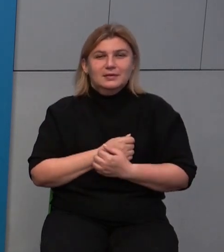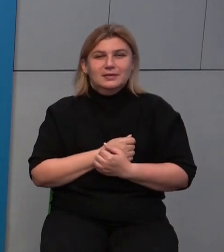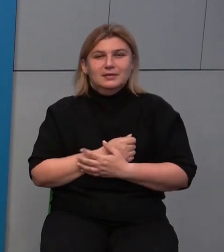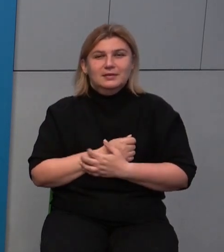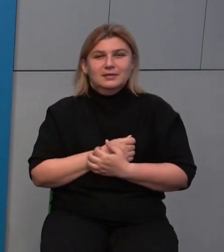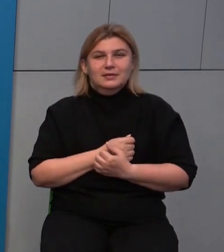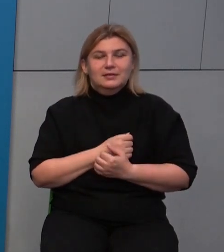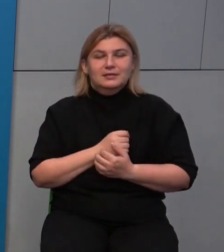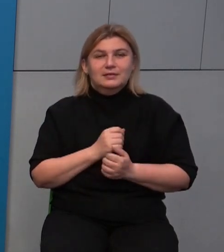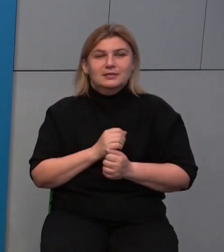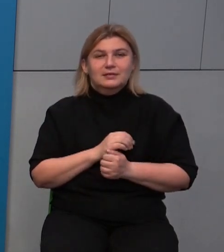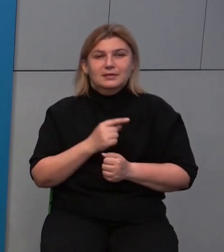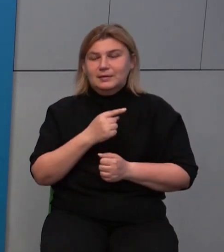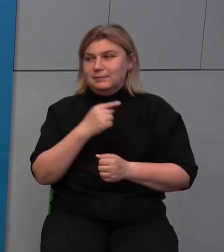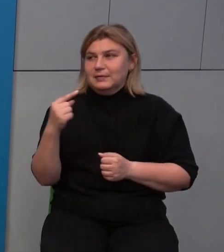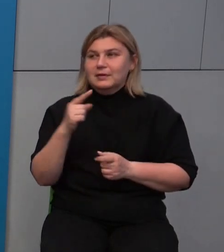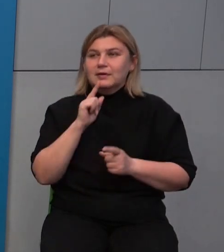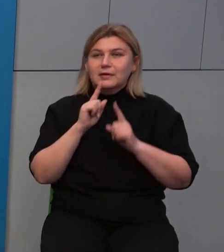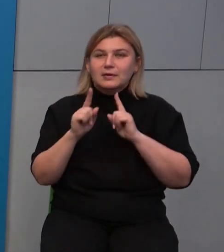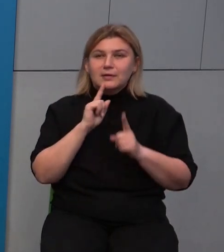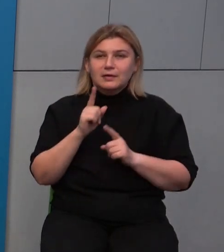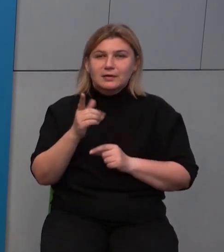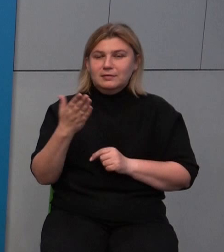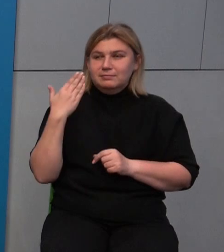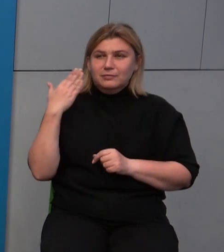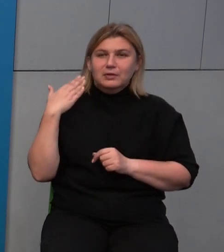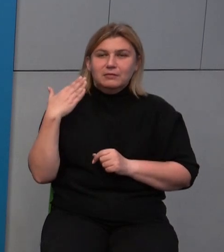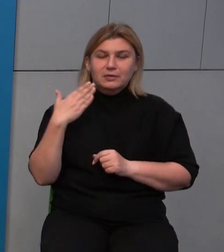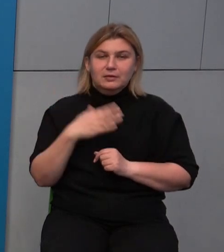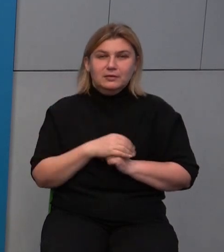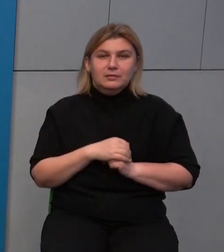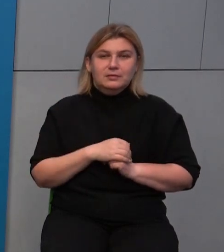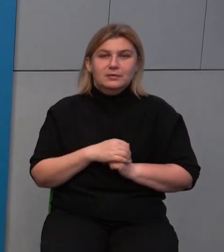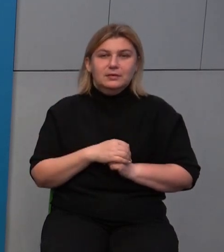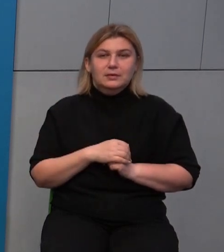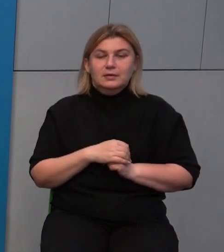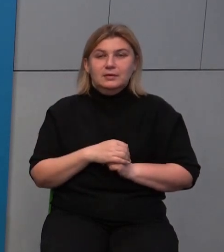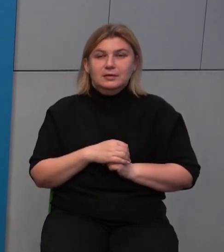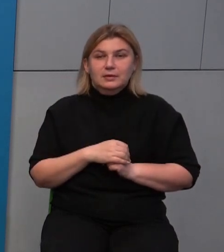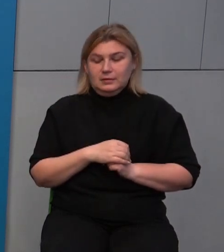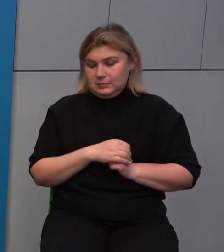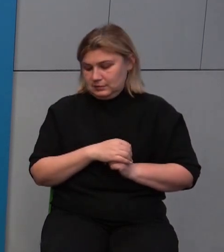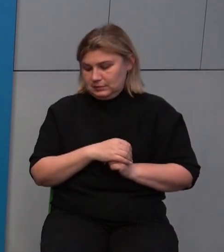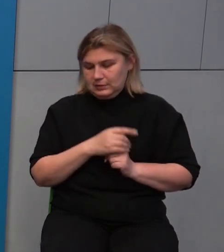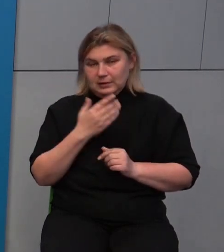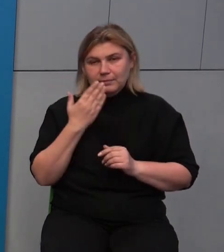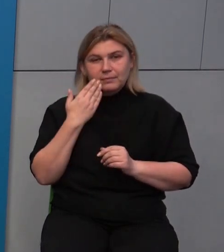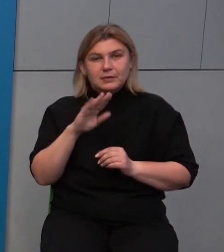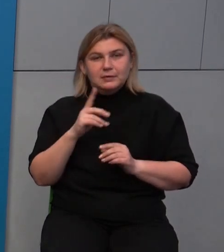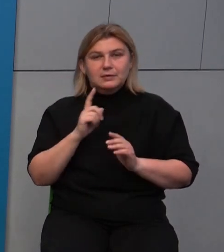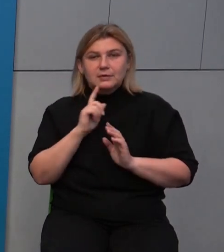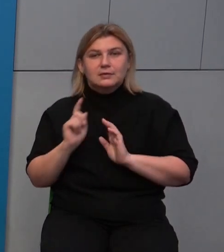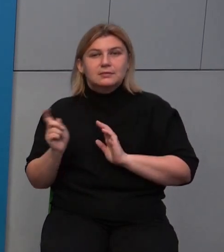No to jest ten minus. Rozmawiałam o tym przed chwilą. Rozmawiamy bardzo często w kuluarach z autorkami i autorami.